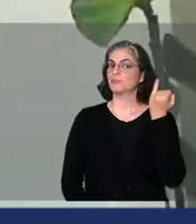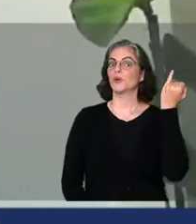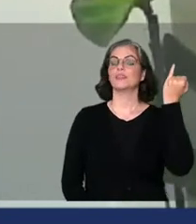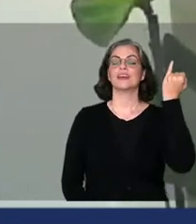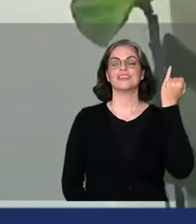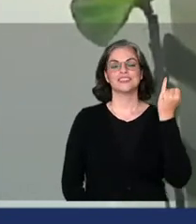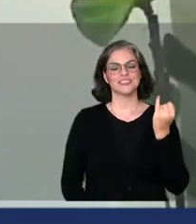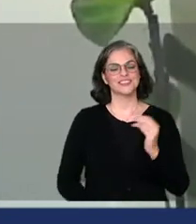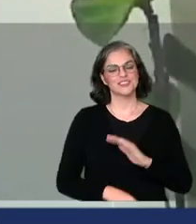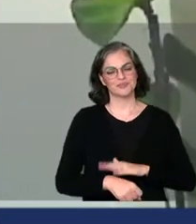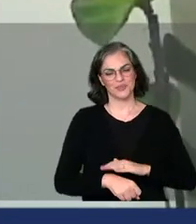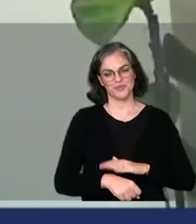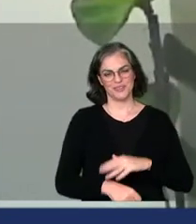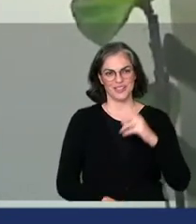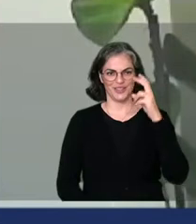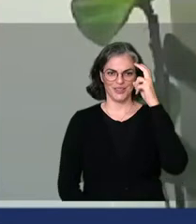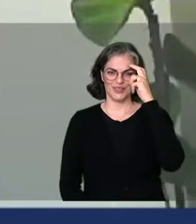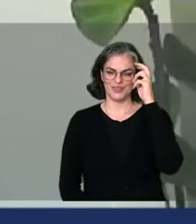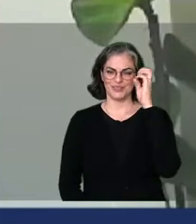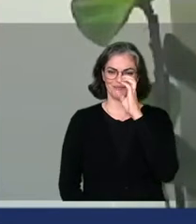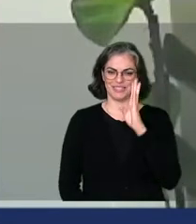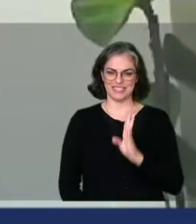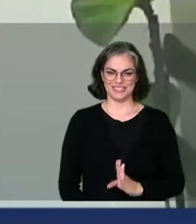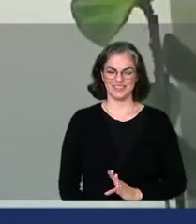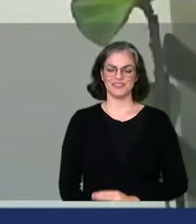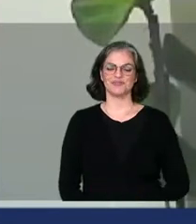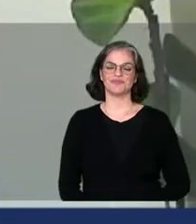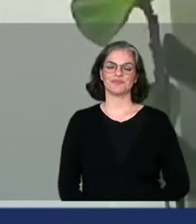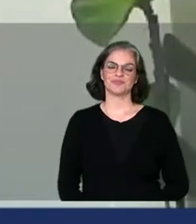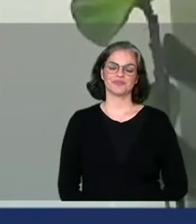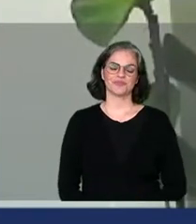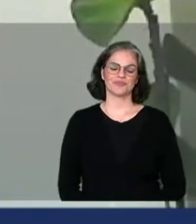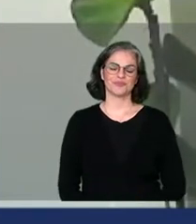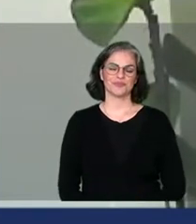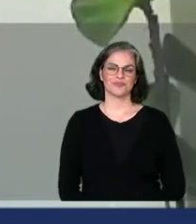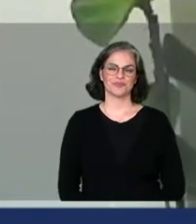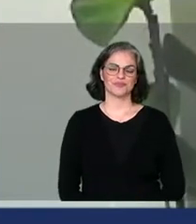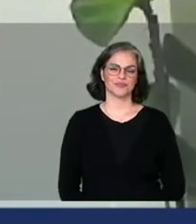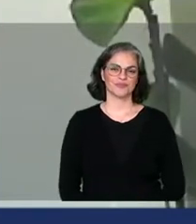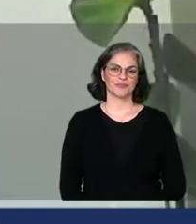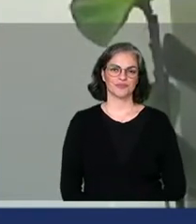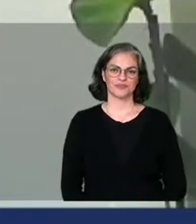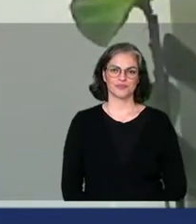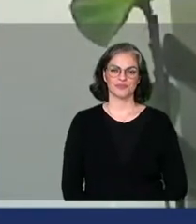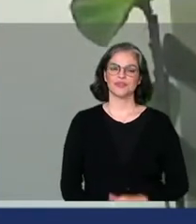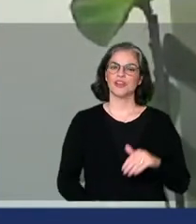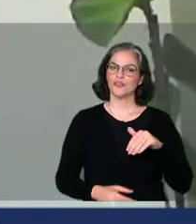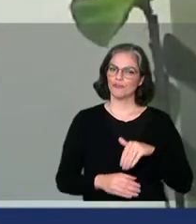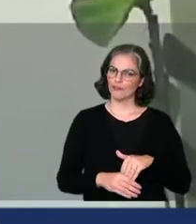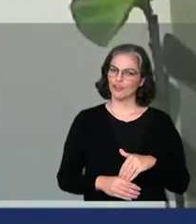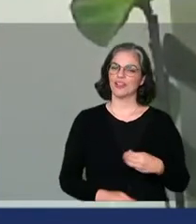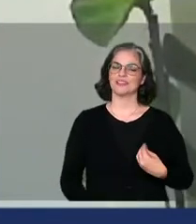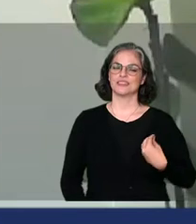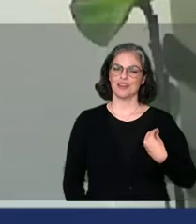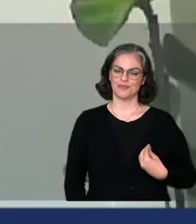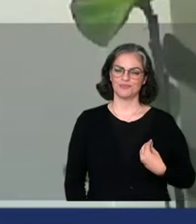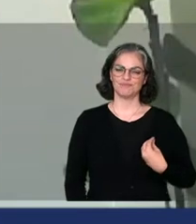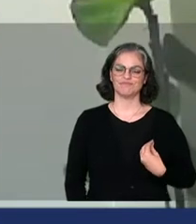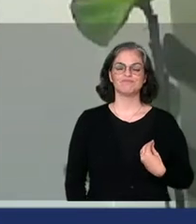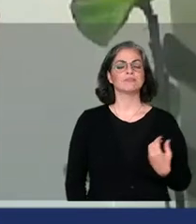DEPUTADO HELDER. [DEP. HELDER SALOMÃ O]: EU QUERO AGRADECER POR FALAR NESSE MOMENTO TÃO IMPORTANTE PARA CULTURA